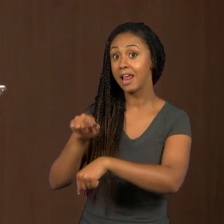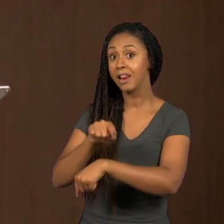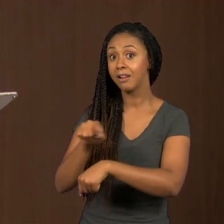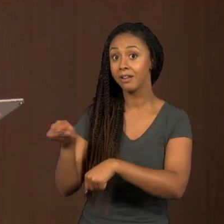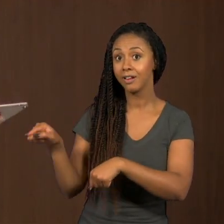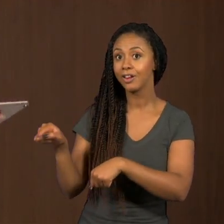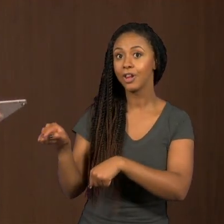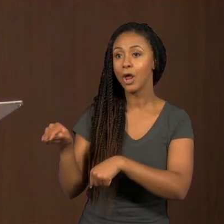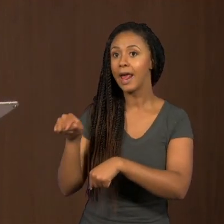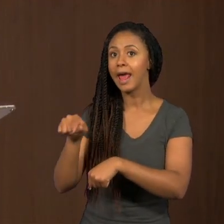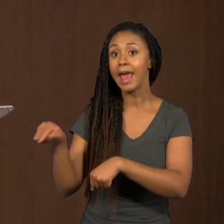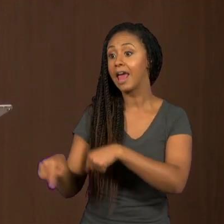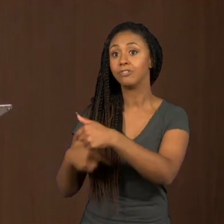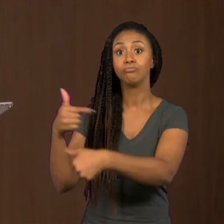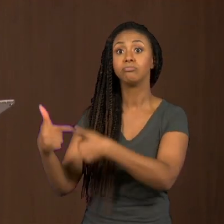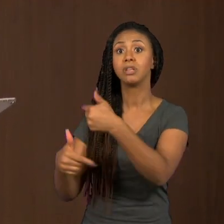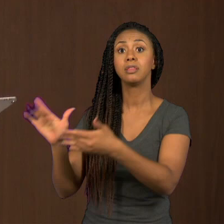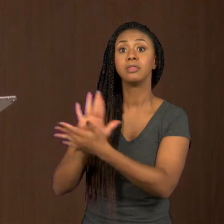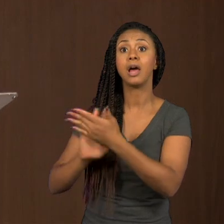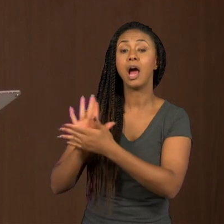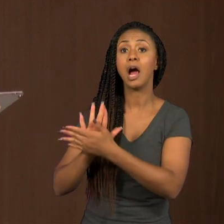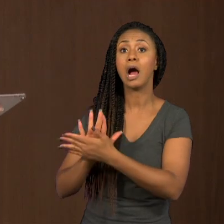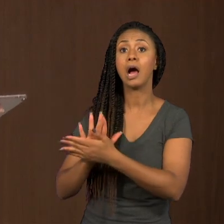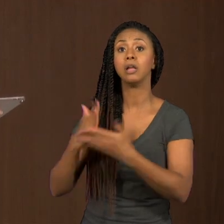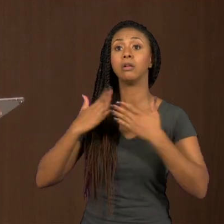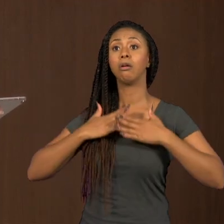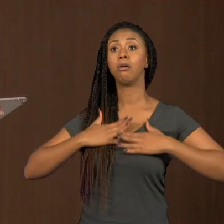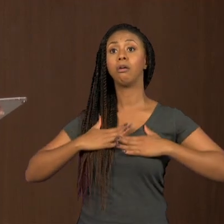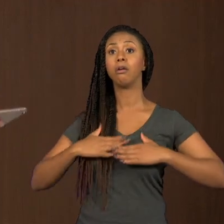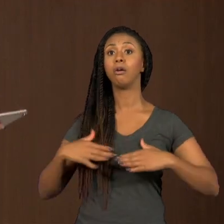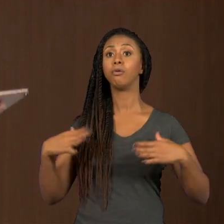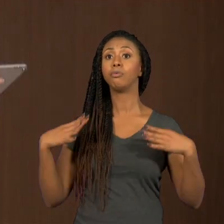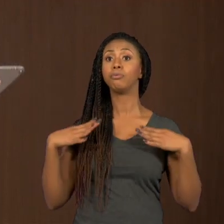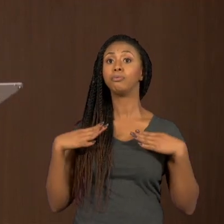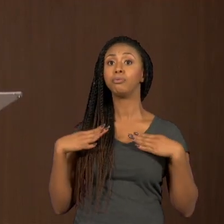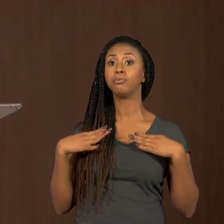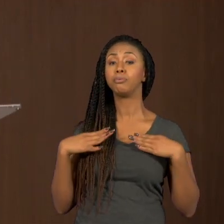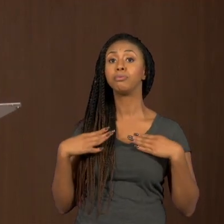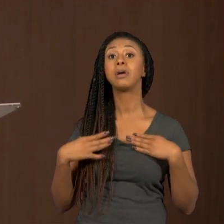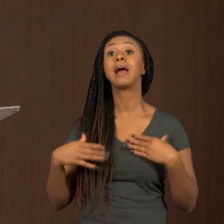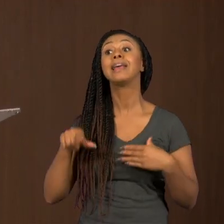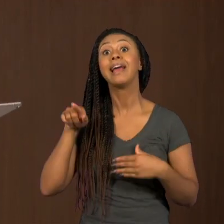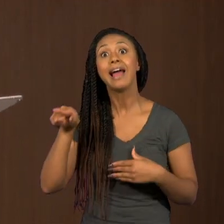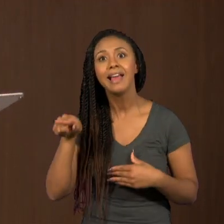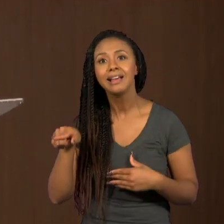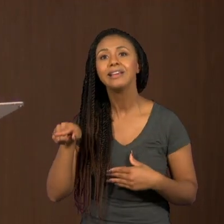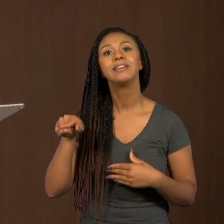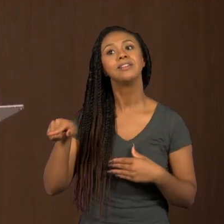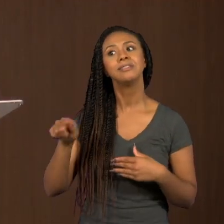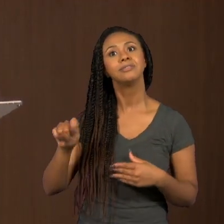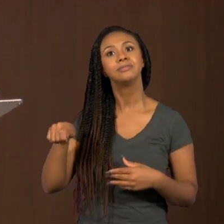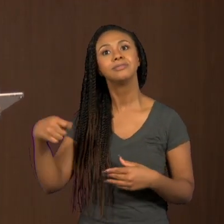MÁQUINAS DE PRODUÇÃO. ESTÃO, NESSE MOMENTO, MUITO MAIS HUMANIZADOS, DANDO VAZÃO AO QUE? SUA